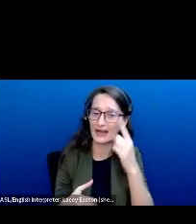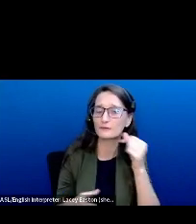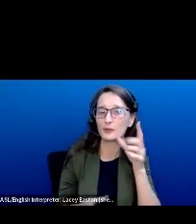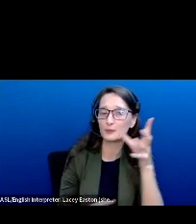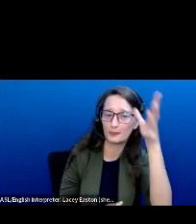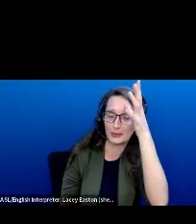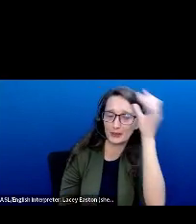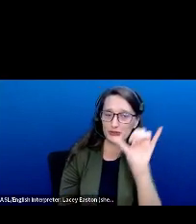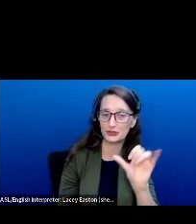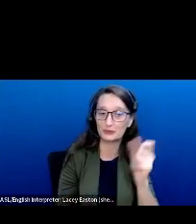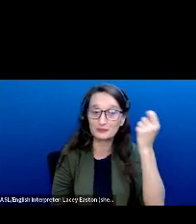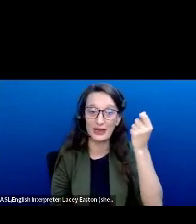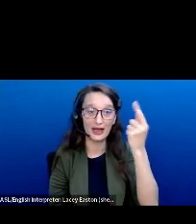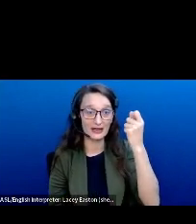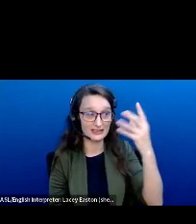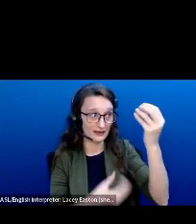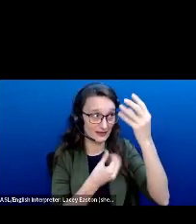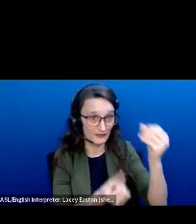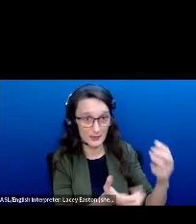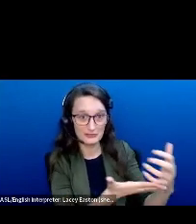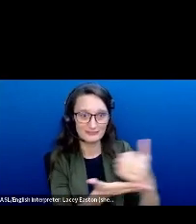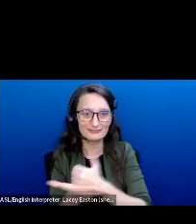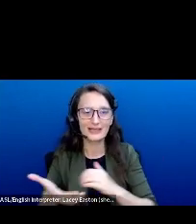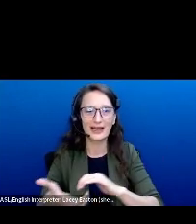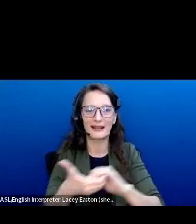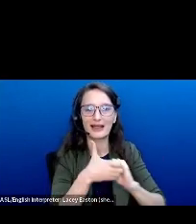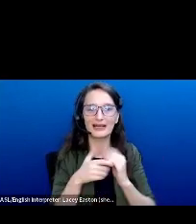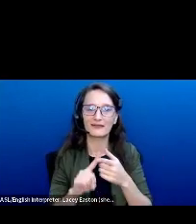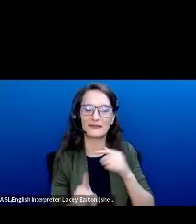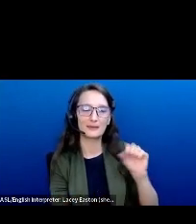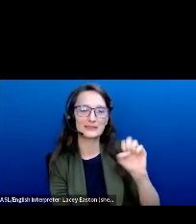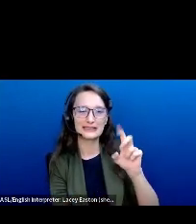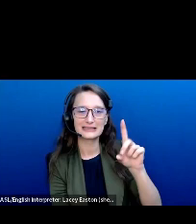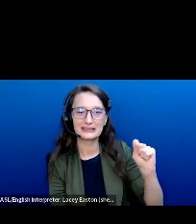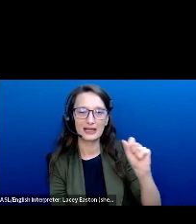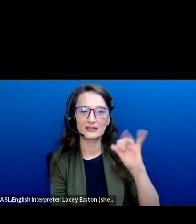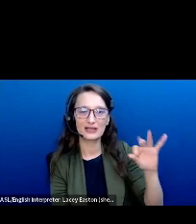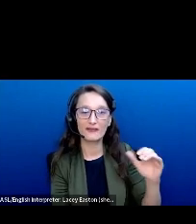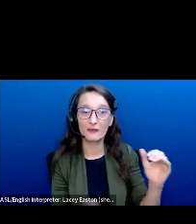colectivos de Seeds of Partnership y muchos de los centros de empoderamiento familiar en nuestro estado